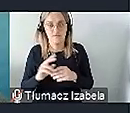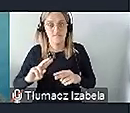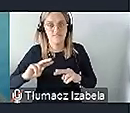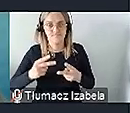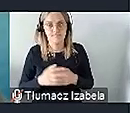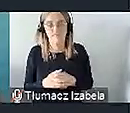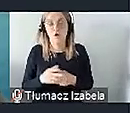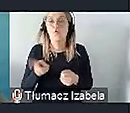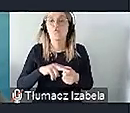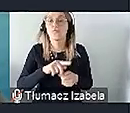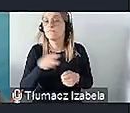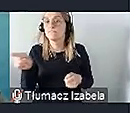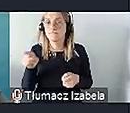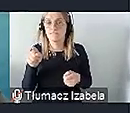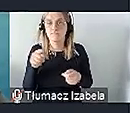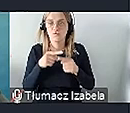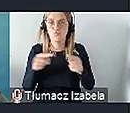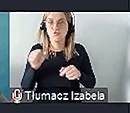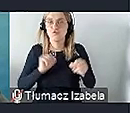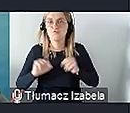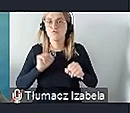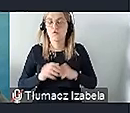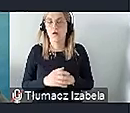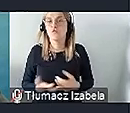kto z państwa po tych krótkich ćwiczeniach czuje,